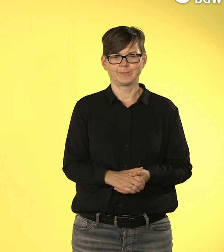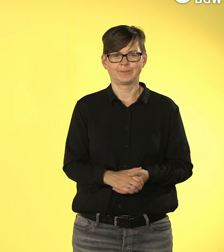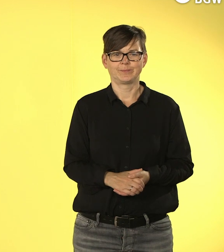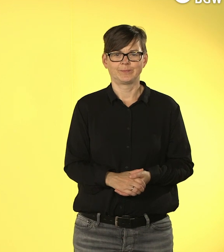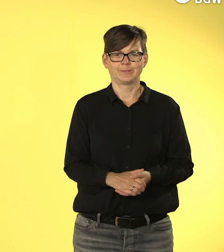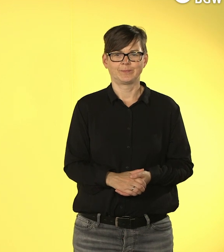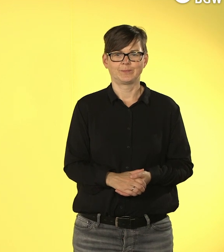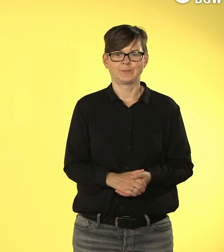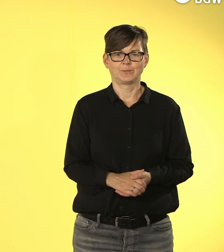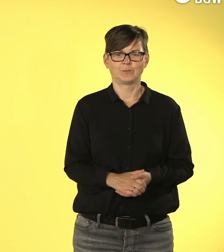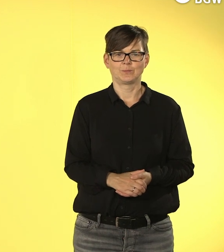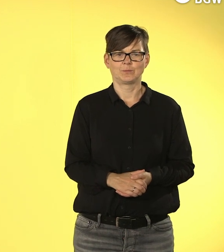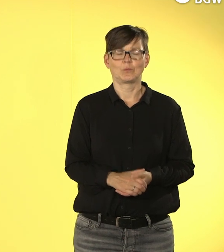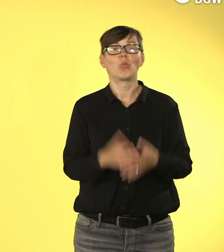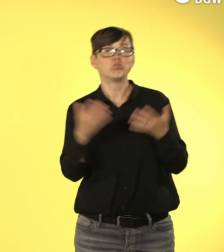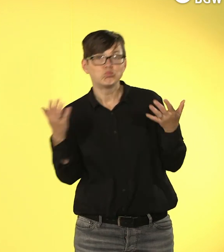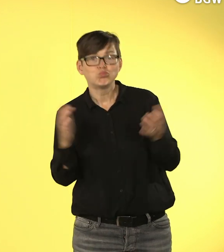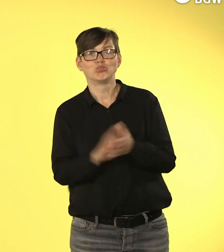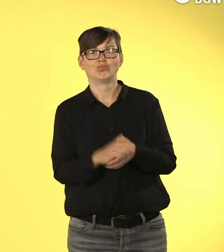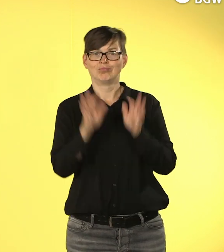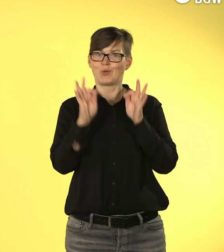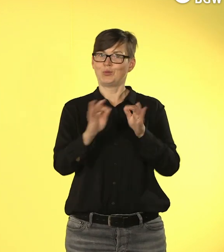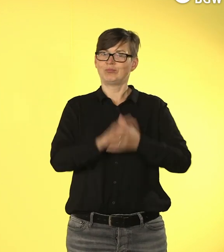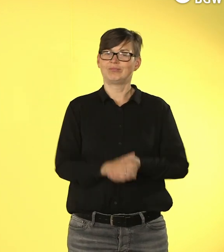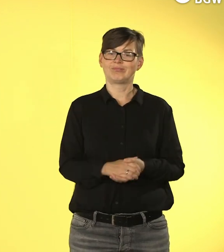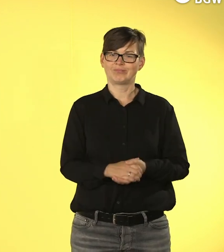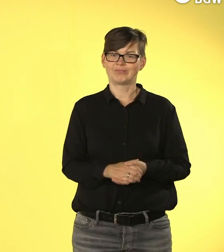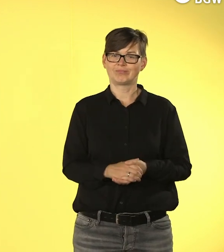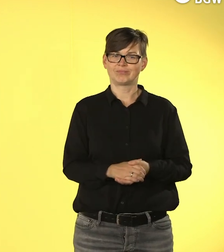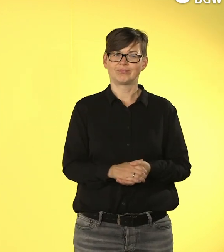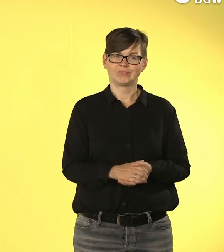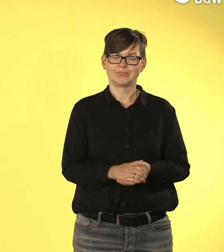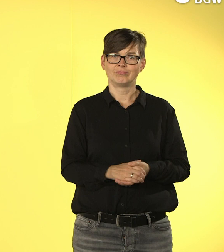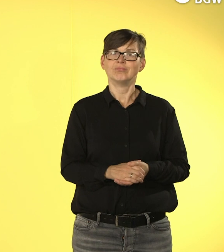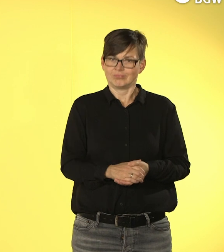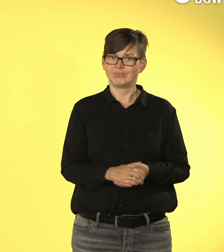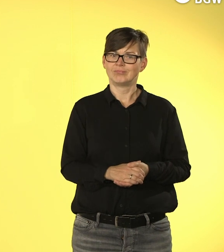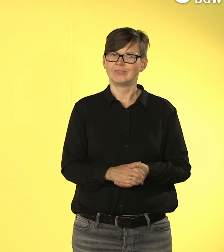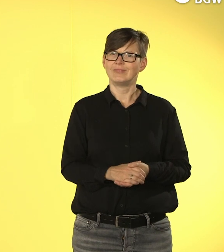Gut, man sieht aus dieser Umfrage heraus,